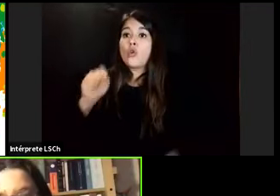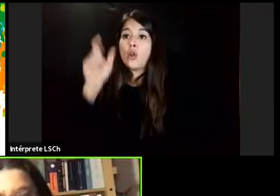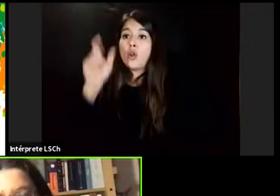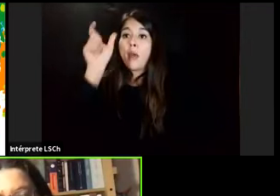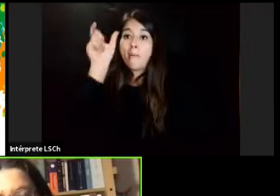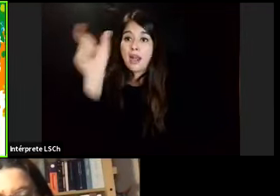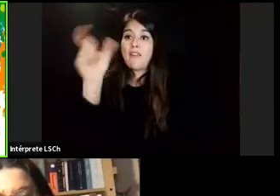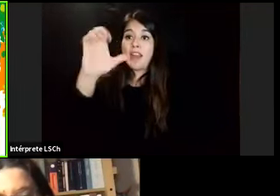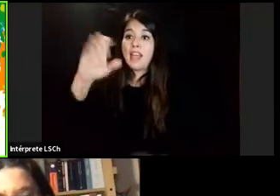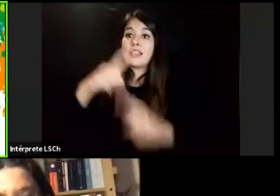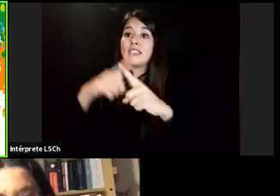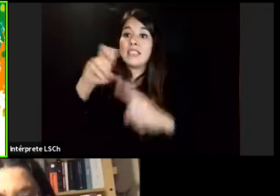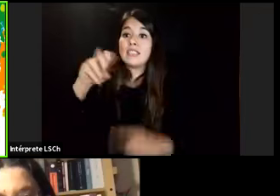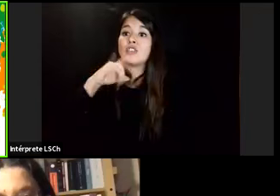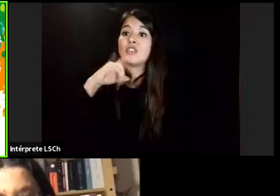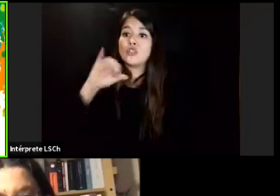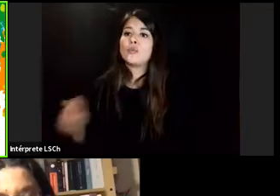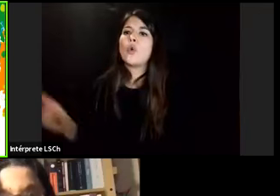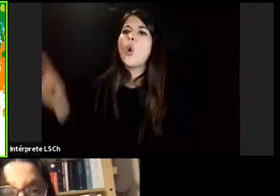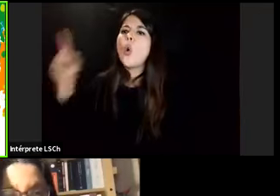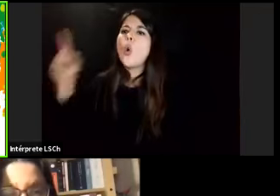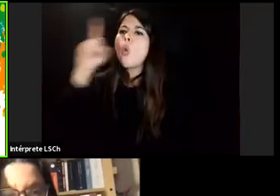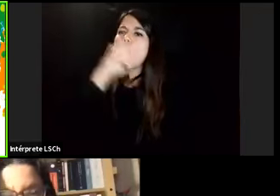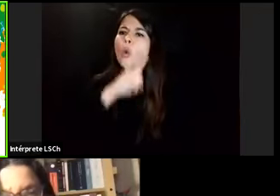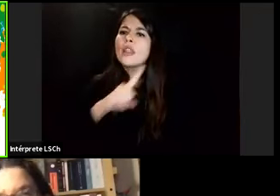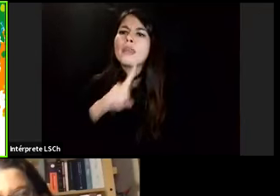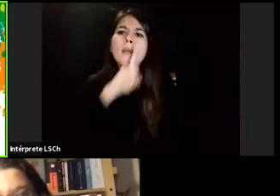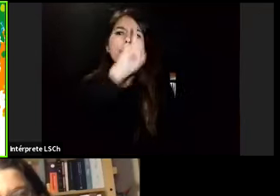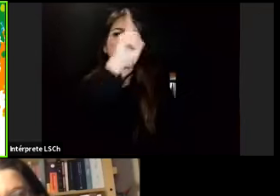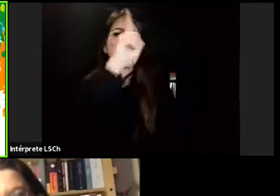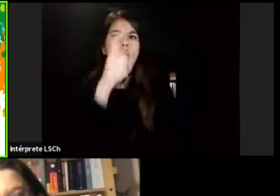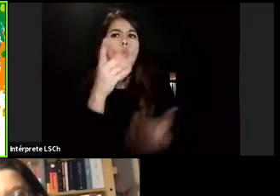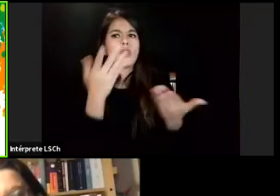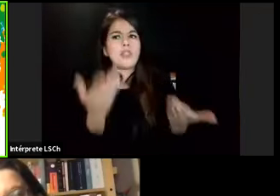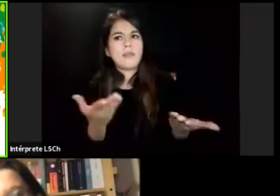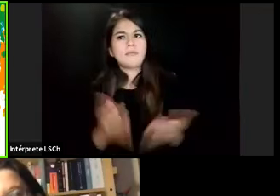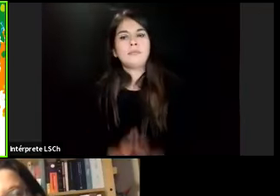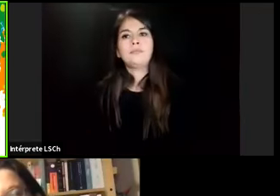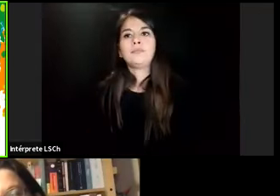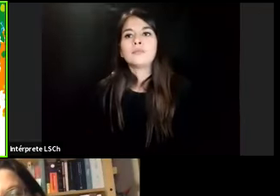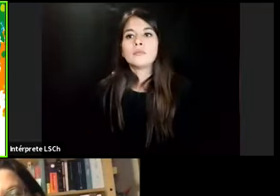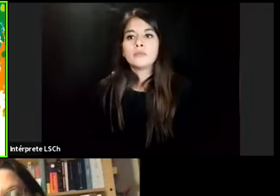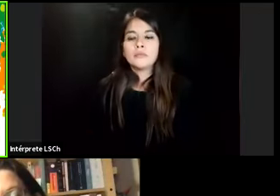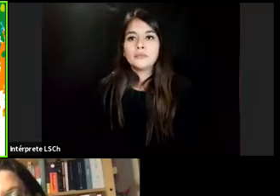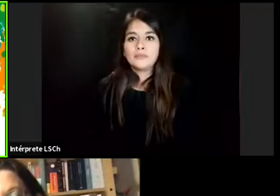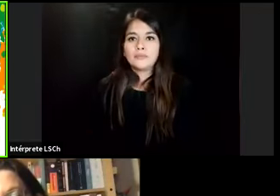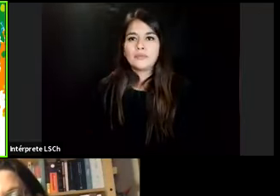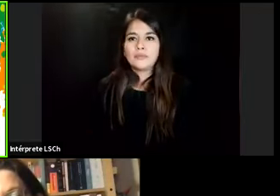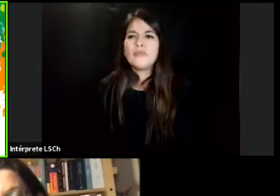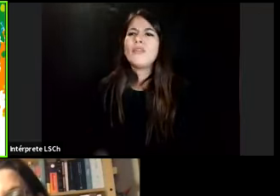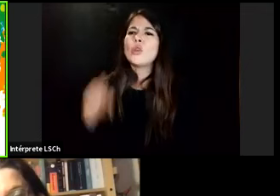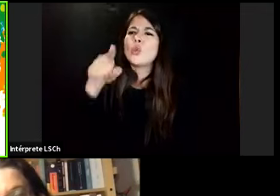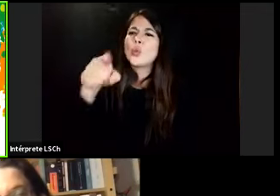persona ya y la última pregunta dice crees que deberían tener menor valor